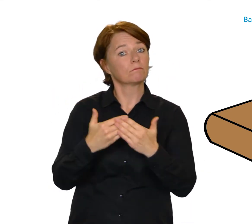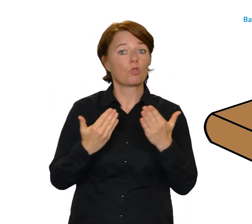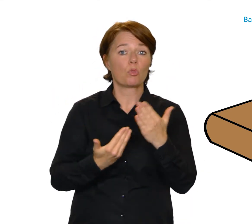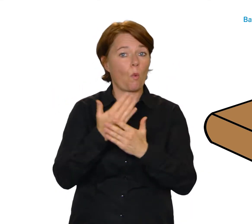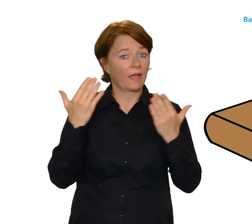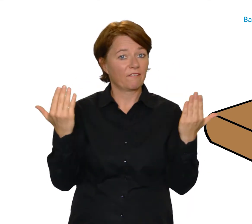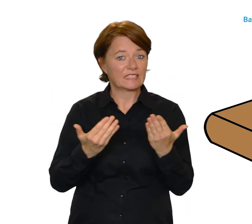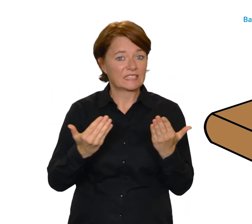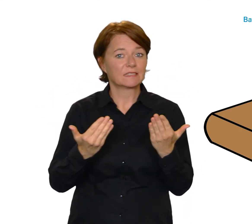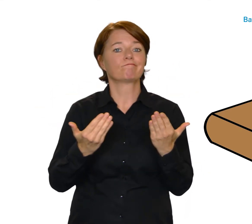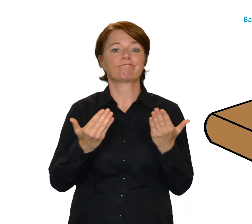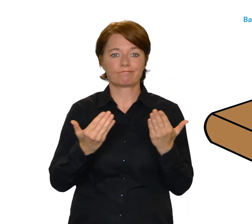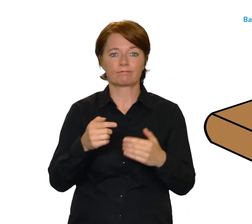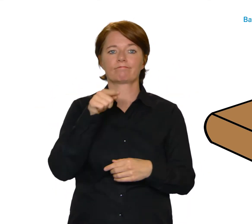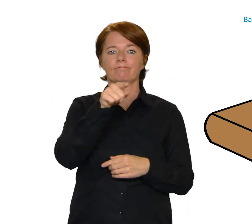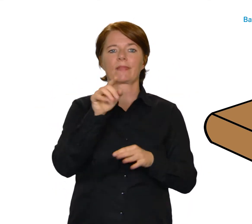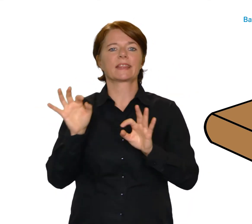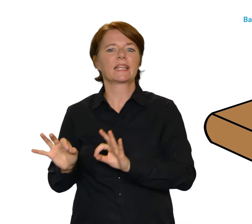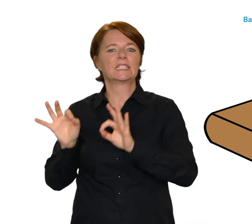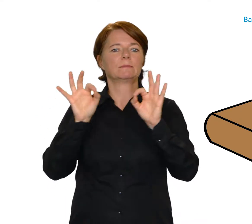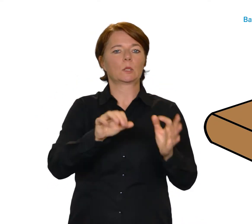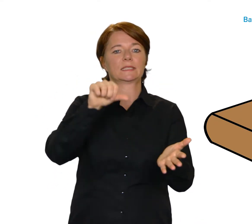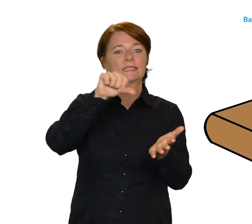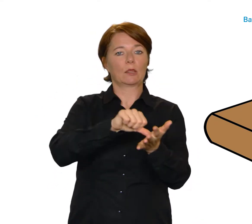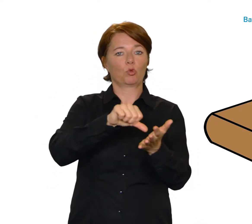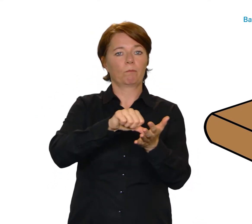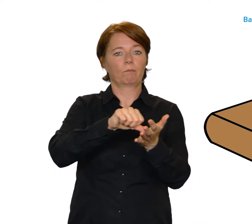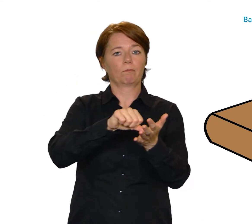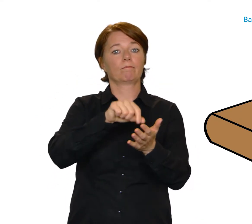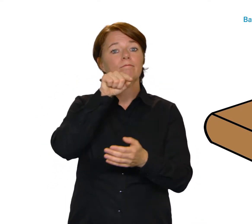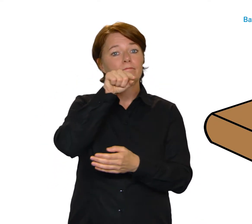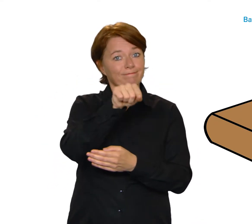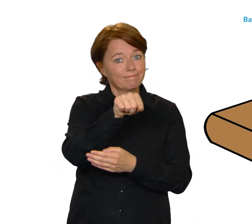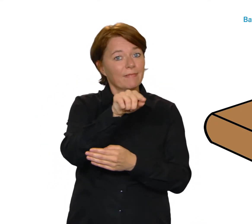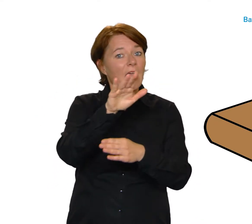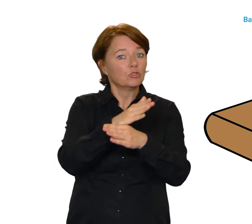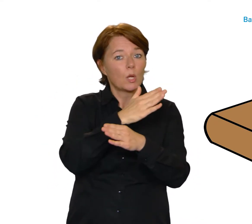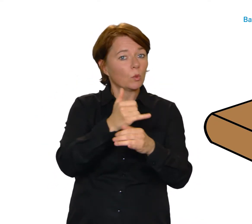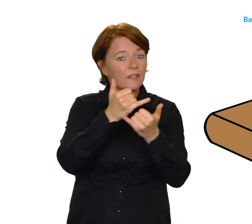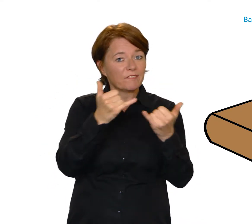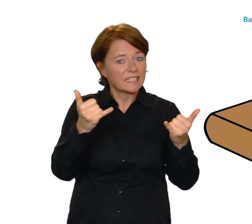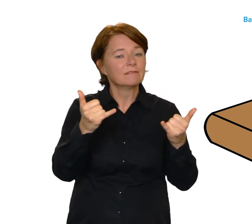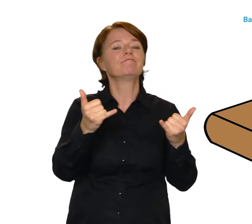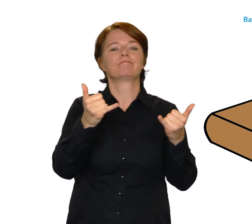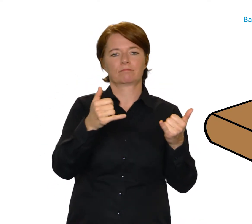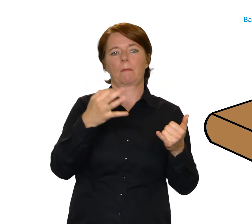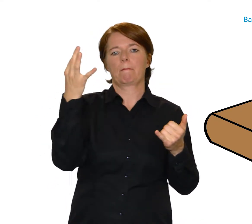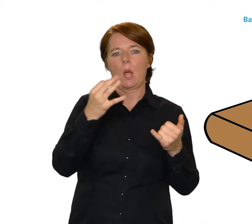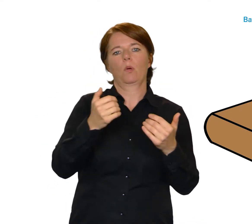Mittlerweile ist zwingend geregelt, dass in den Transplantationszentren